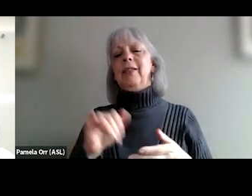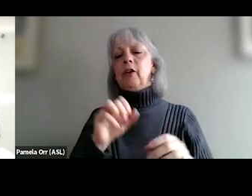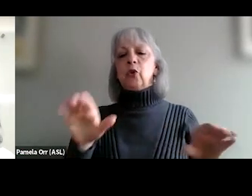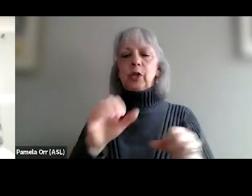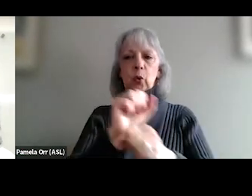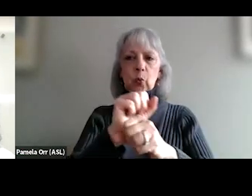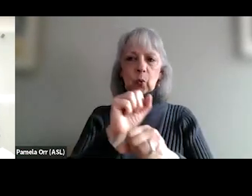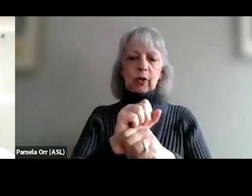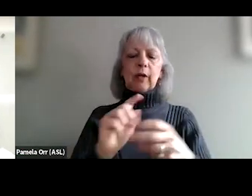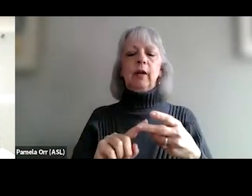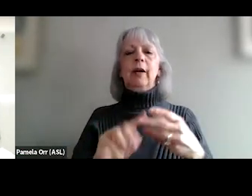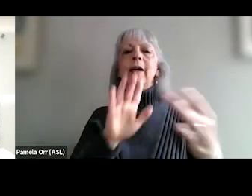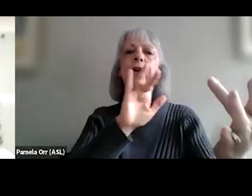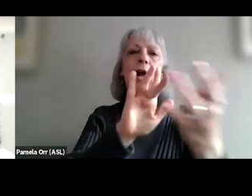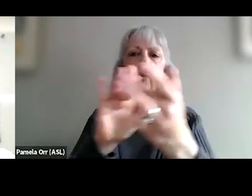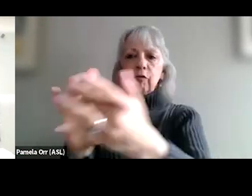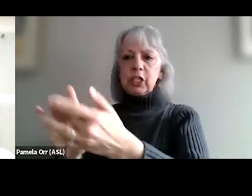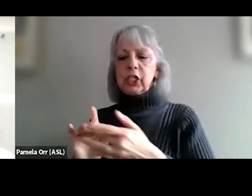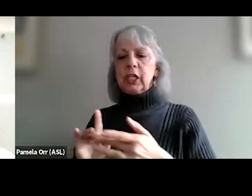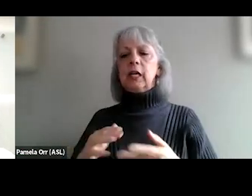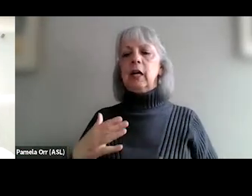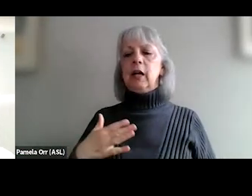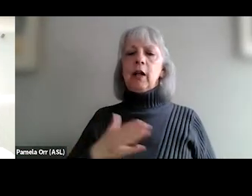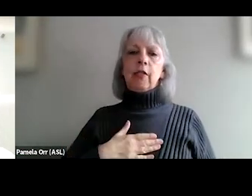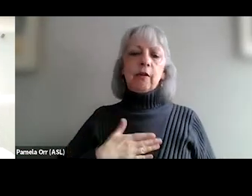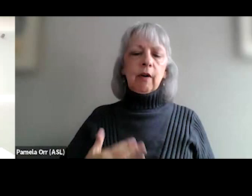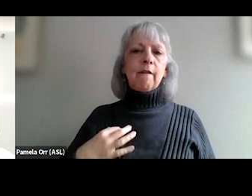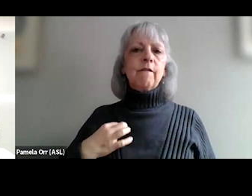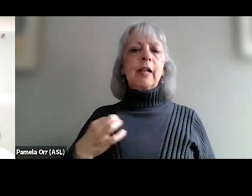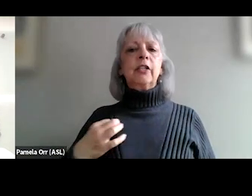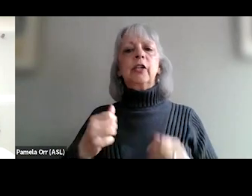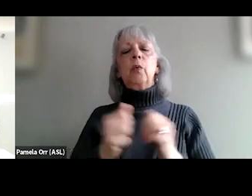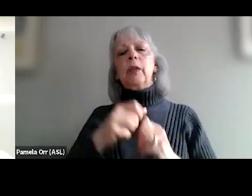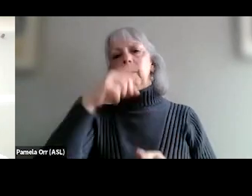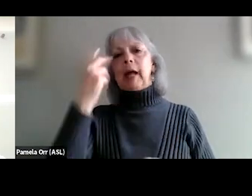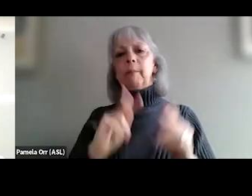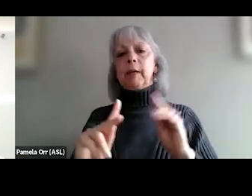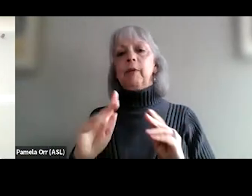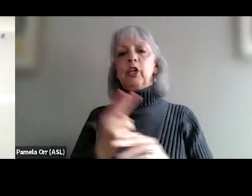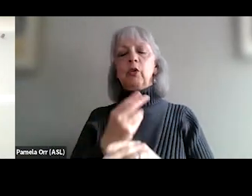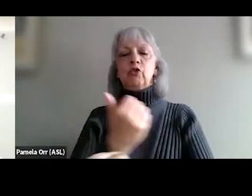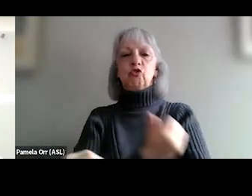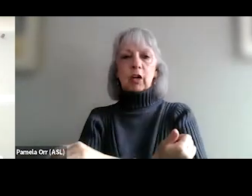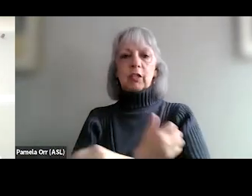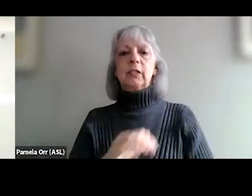realizan la divulgación y se ofrecen como voluntarios para conectar con personas de color que consumen drogas. Queríamos profundizar en la comprensión